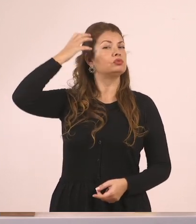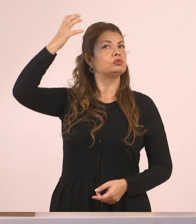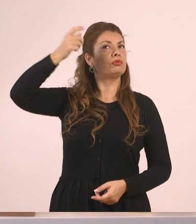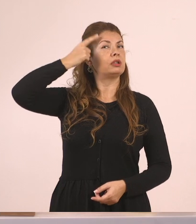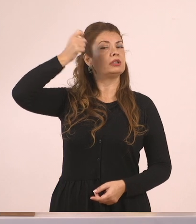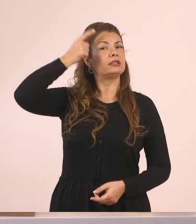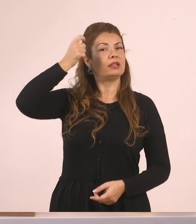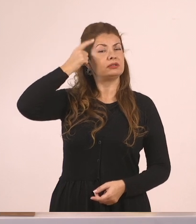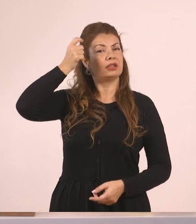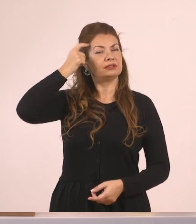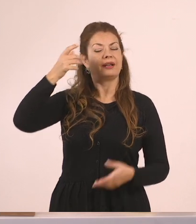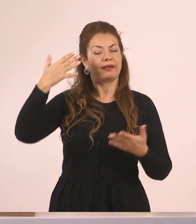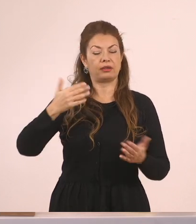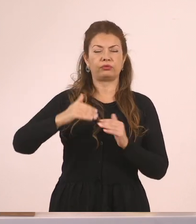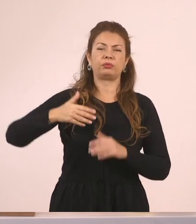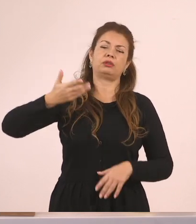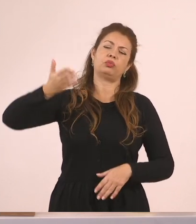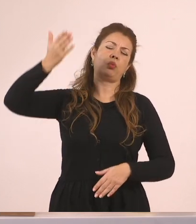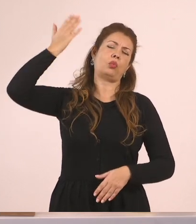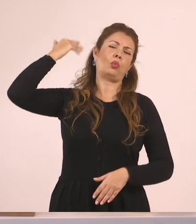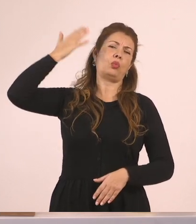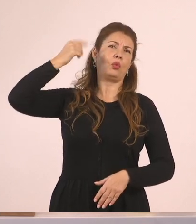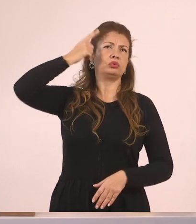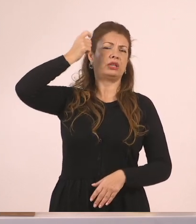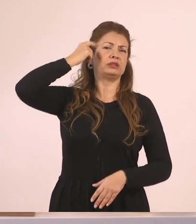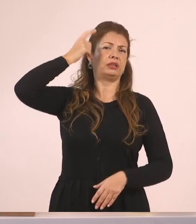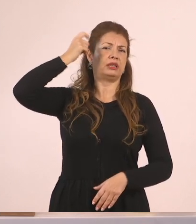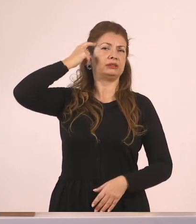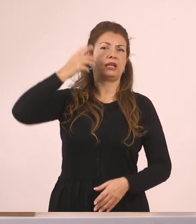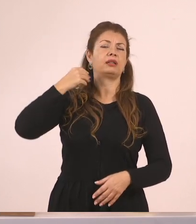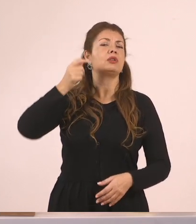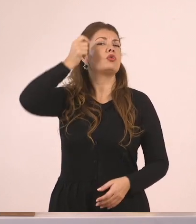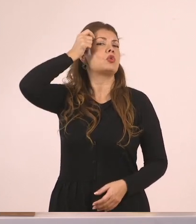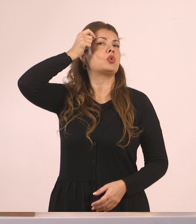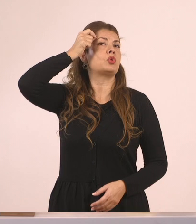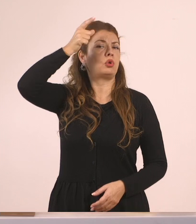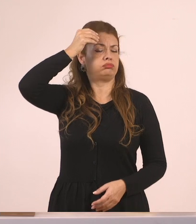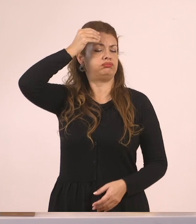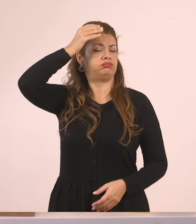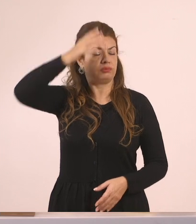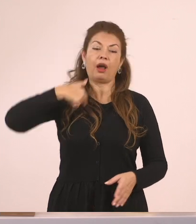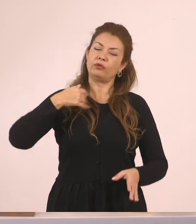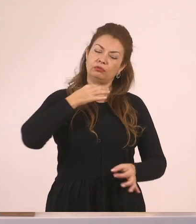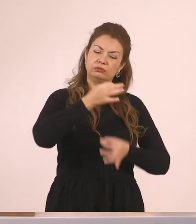Οπότε το χαρτί γραφομηχανής σαν πιο μεγάλο προϊόν μέσα στον Κάδο, αναλαμβάνει να εξηγήσει στους υπόλοιπους,